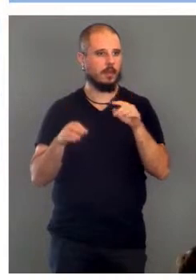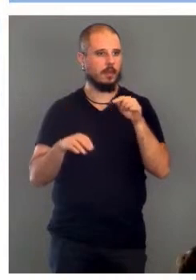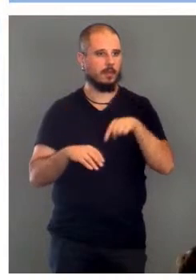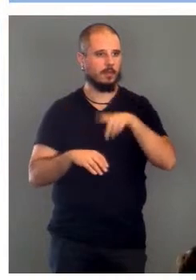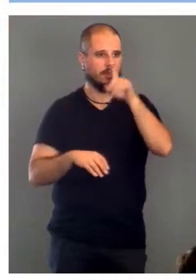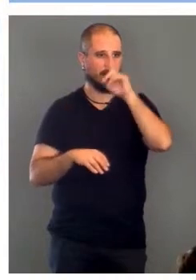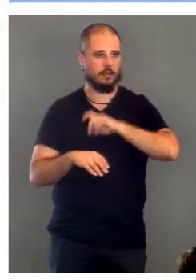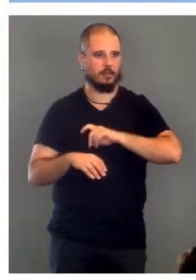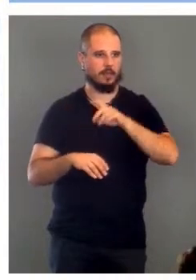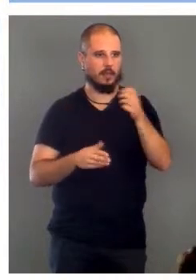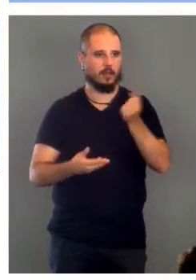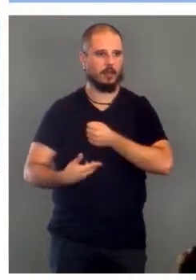De estos premios que